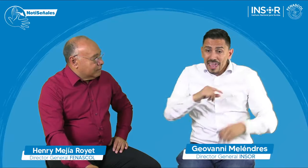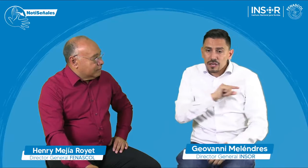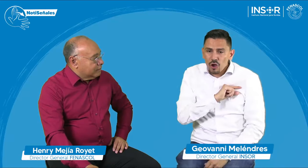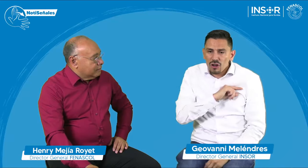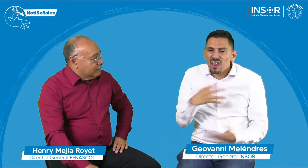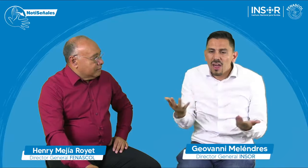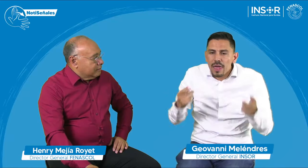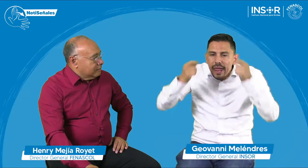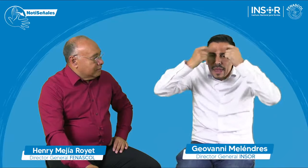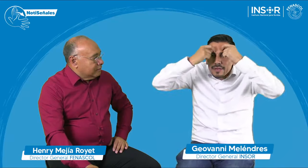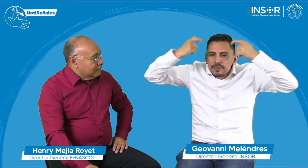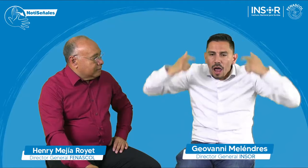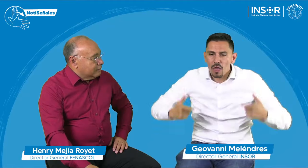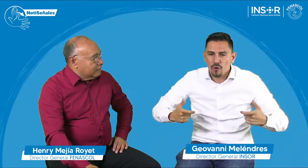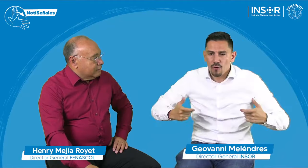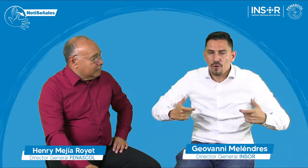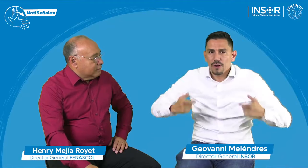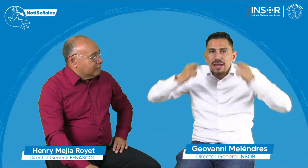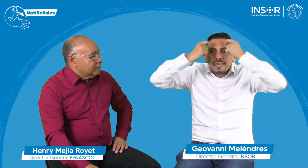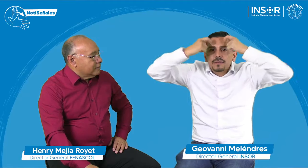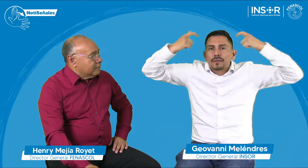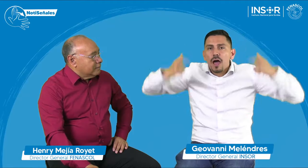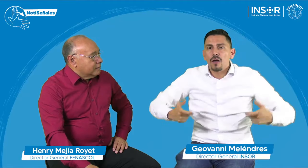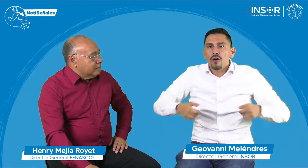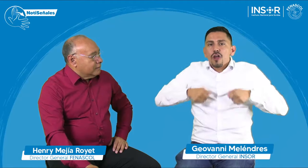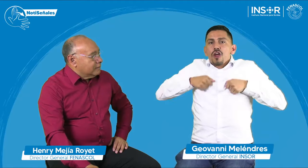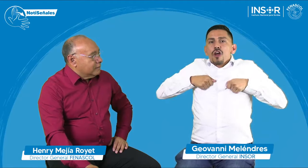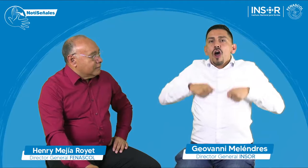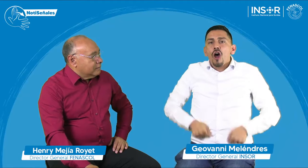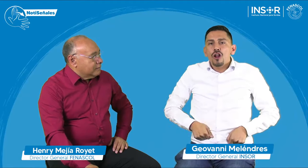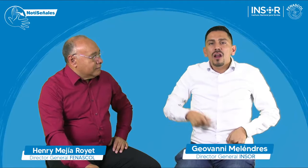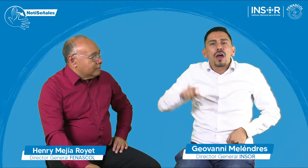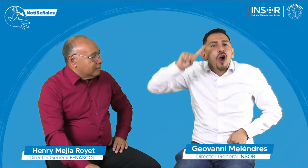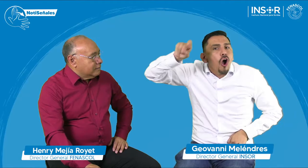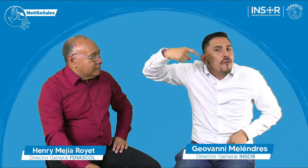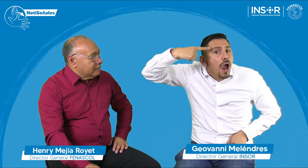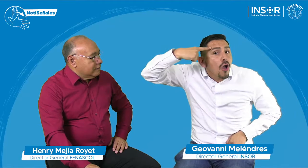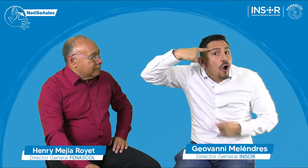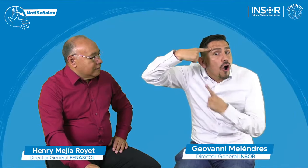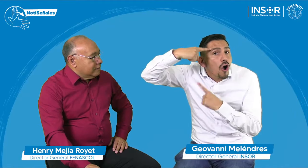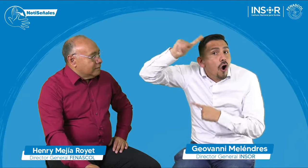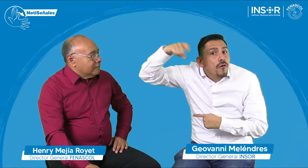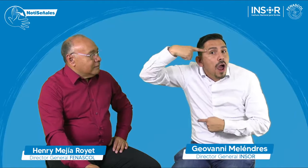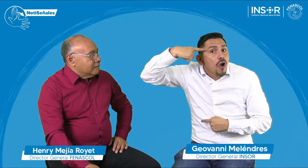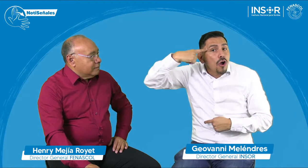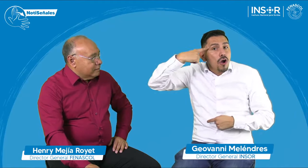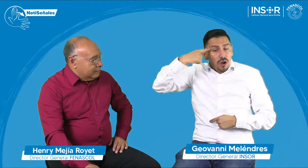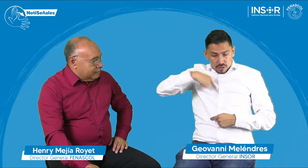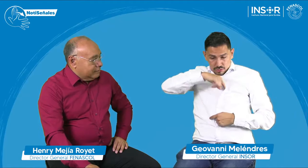el representante de la comunidad. Nosotros en INSOR